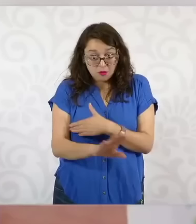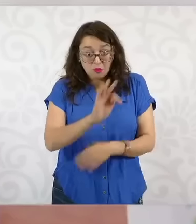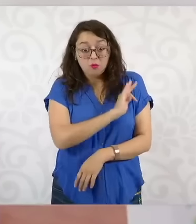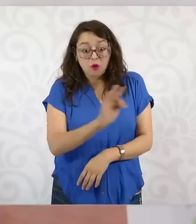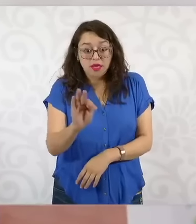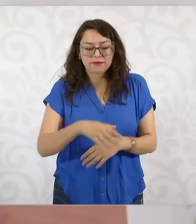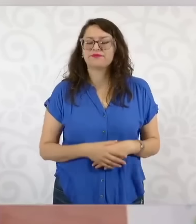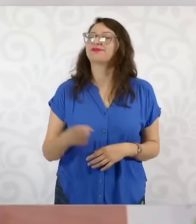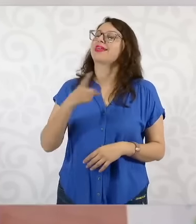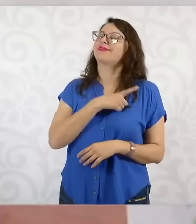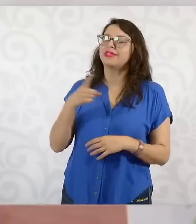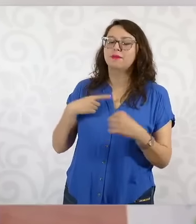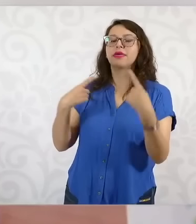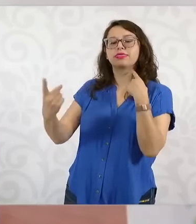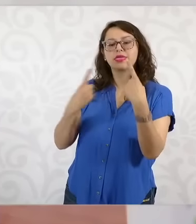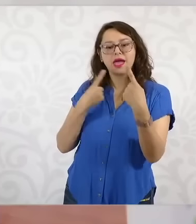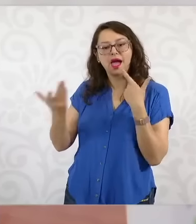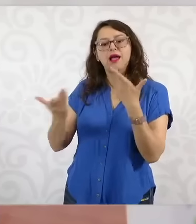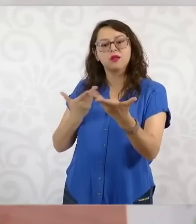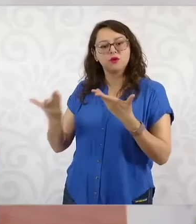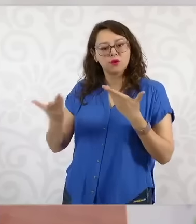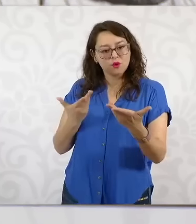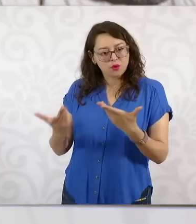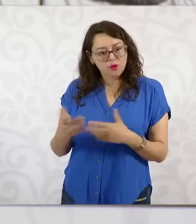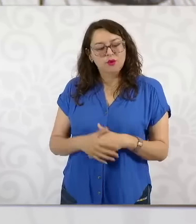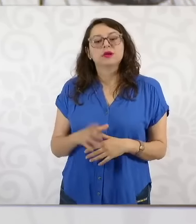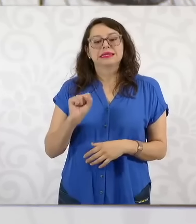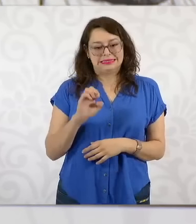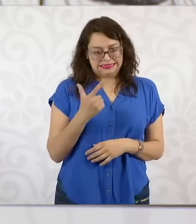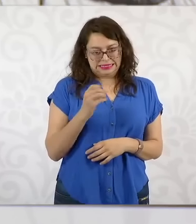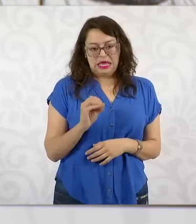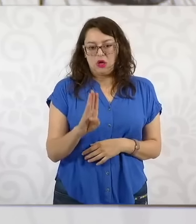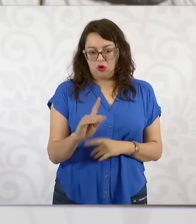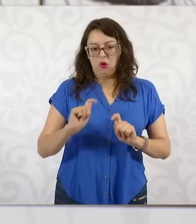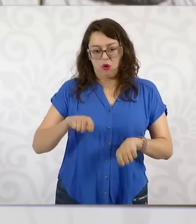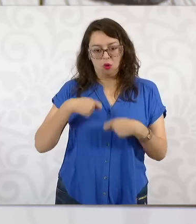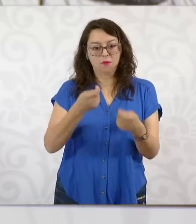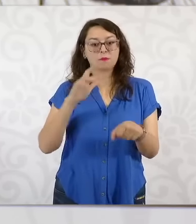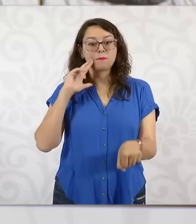que haber diálogo. Vamos a dialogar con ellos a través de Secretaría de Gobernación y de y de la